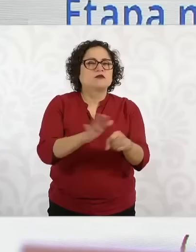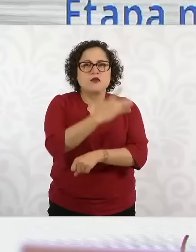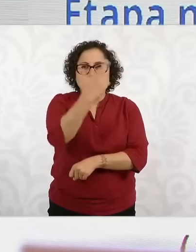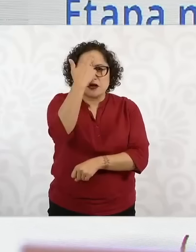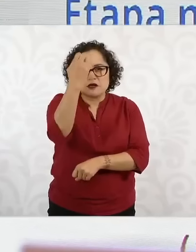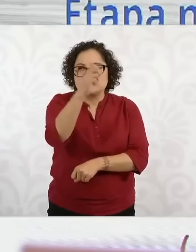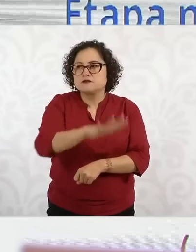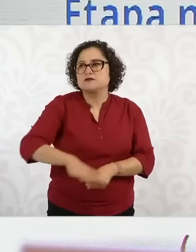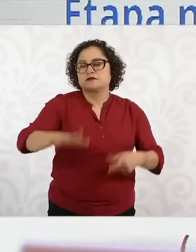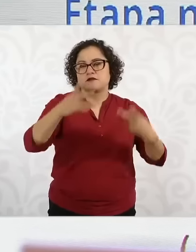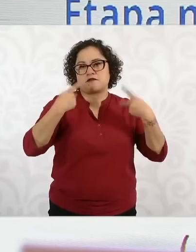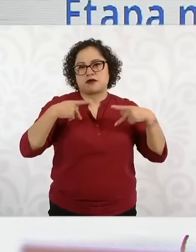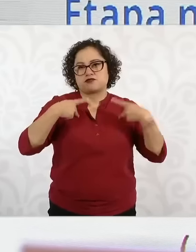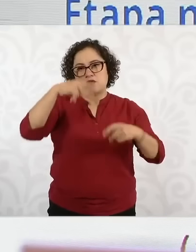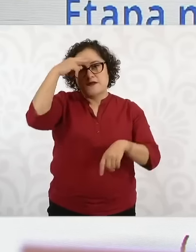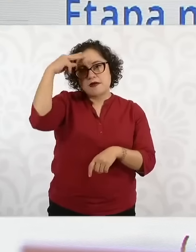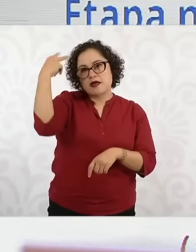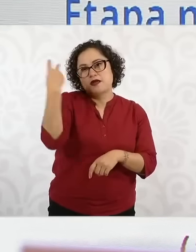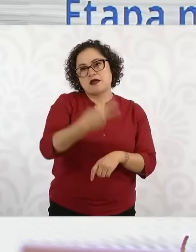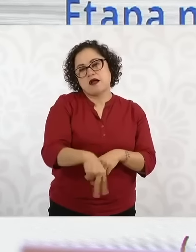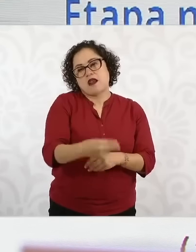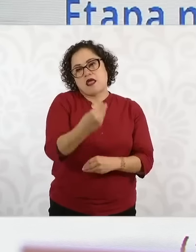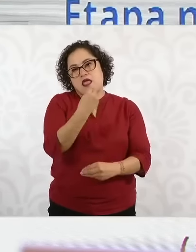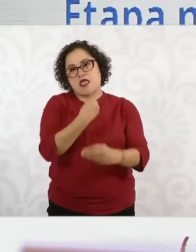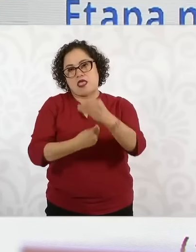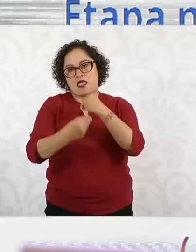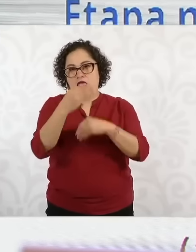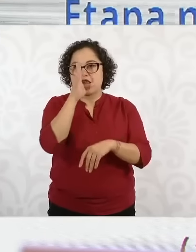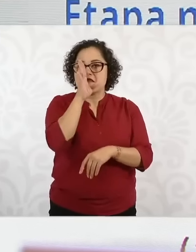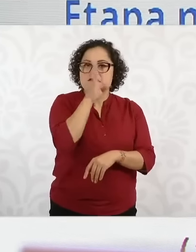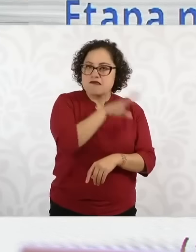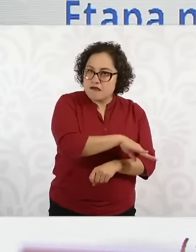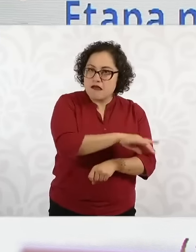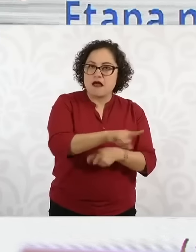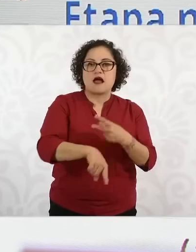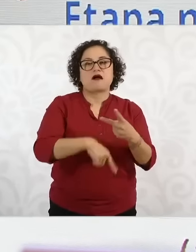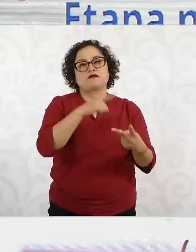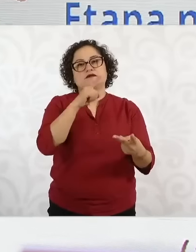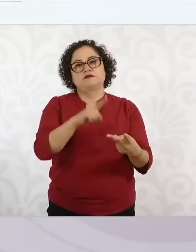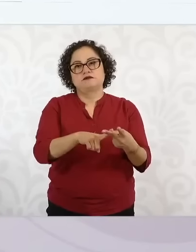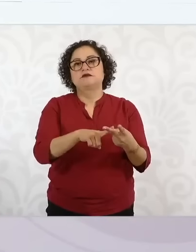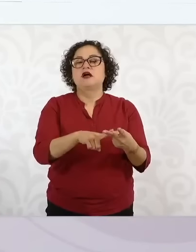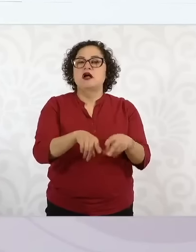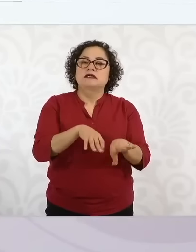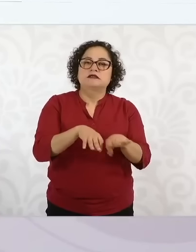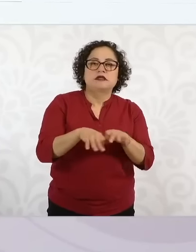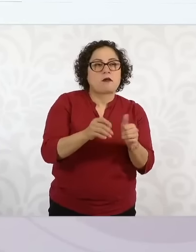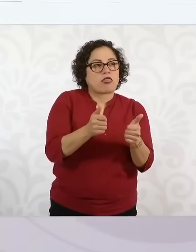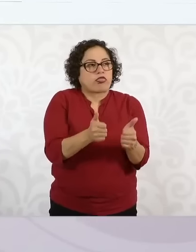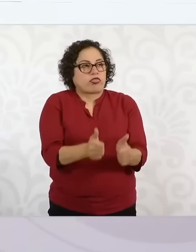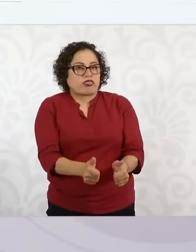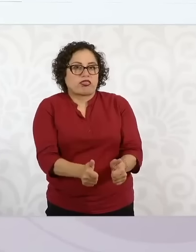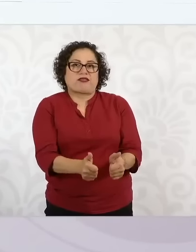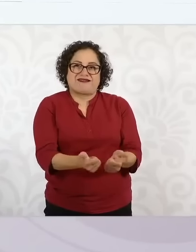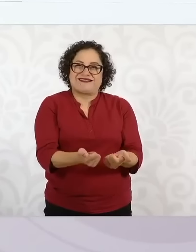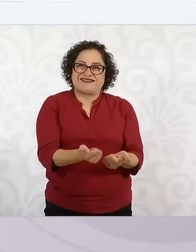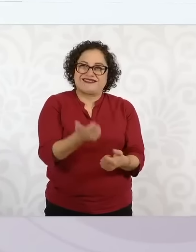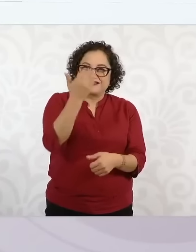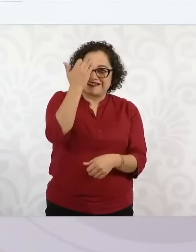se consumen más alimentos procesados, se pasa una vida más sedentaria, entonces aumentan